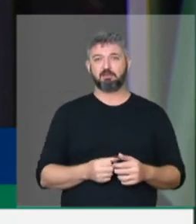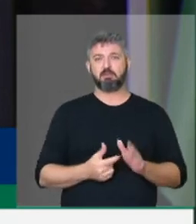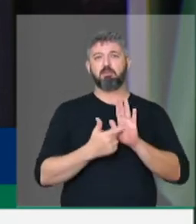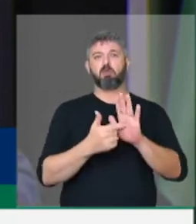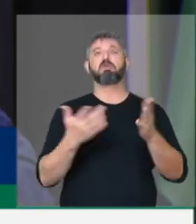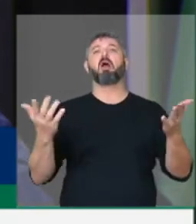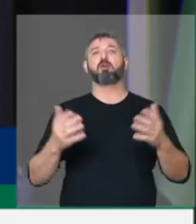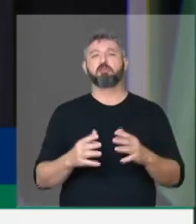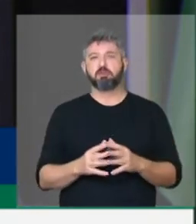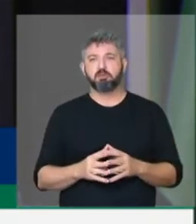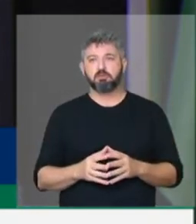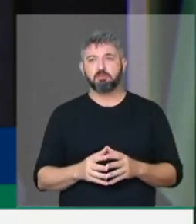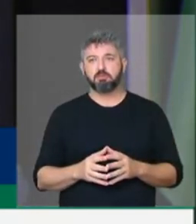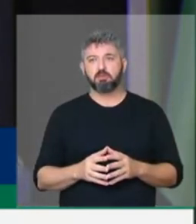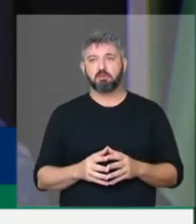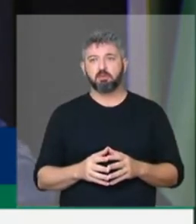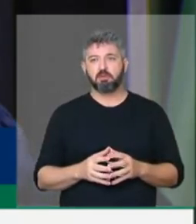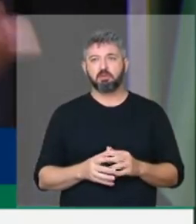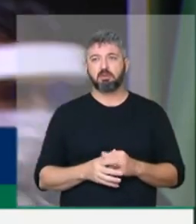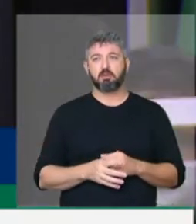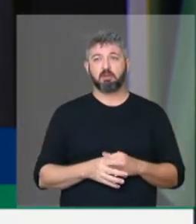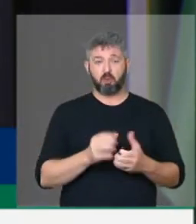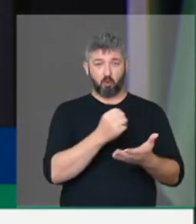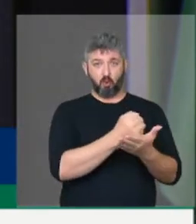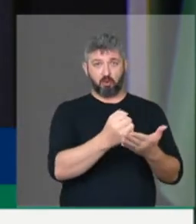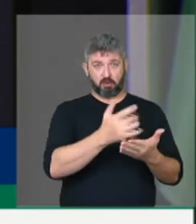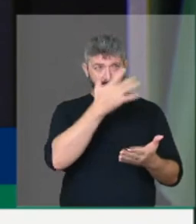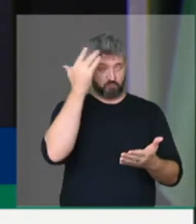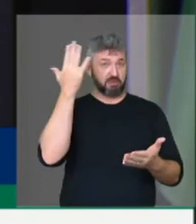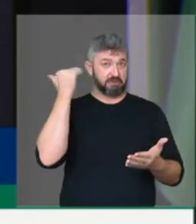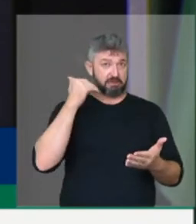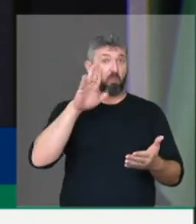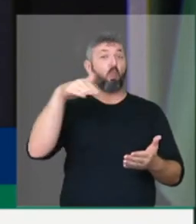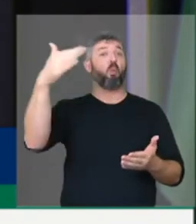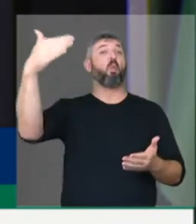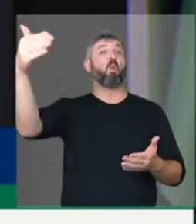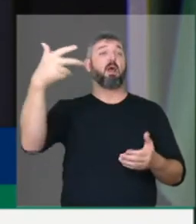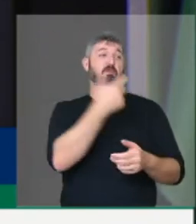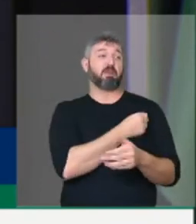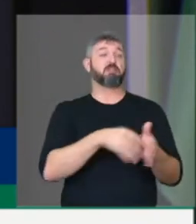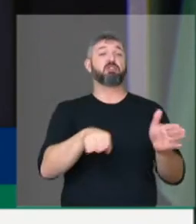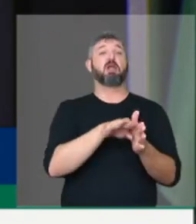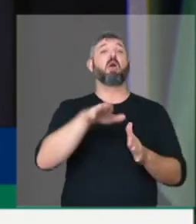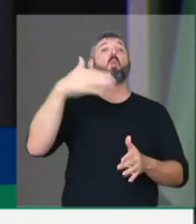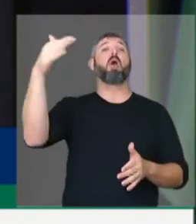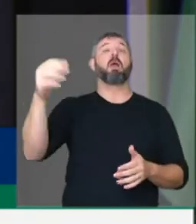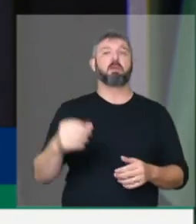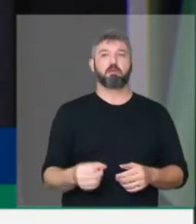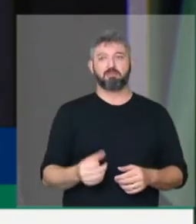COMPRARAM VACINAS , NÃO MOSTRAM NADA SÃO CONTRATOS QUE NINGUÉM SABE QUANDO ESSAS VACINAS CHEGARÃO. O QUE SE